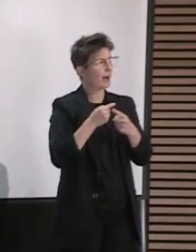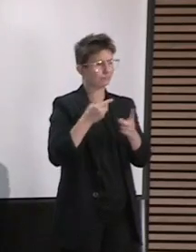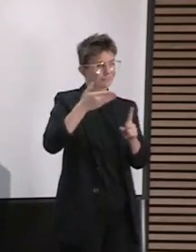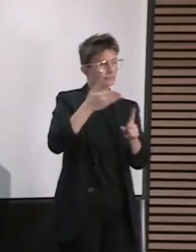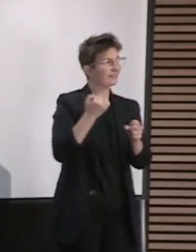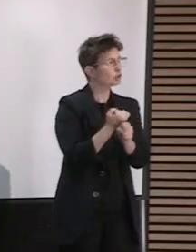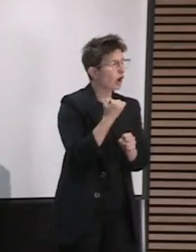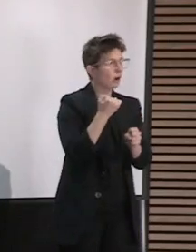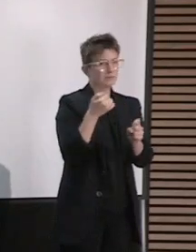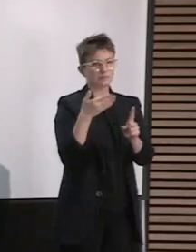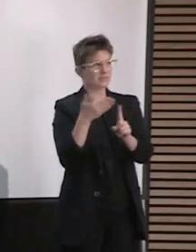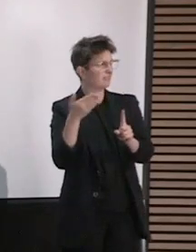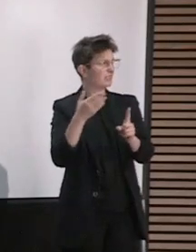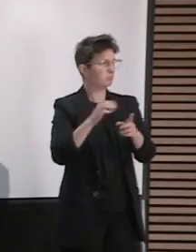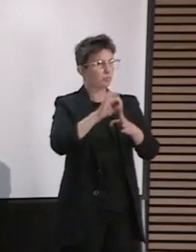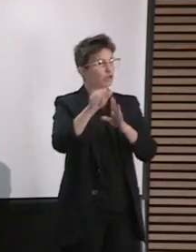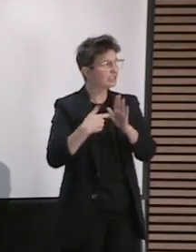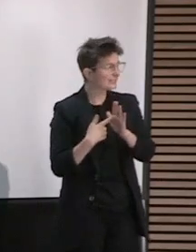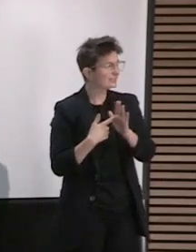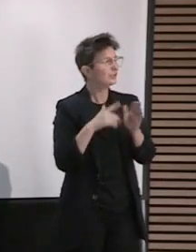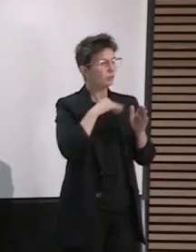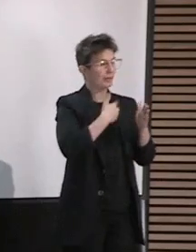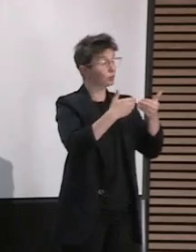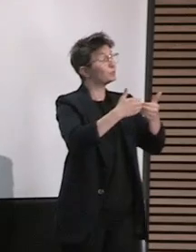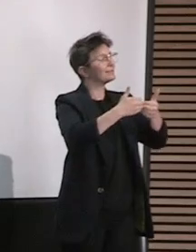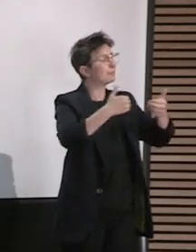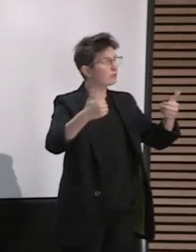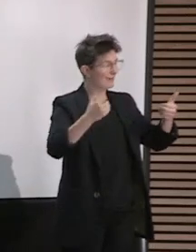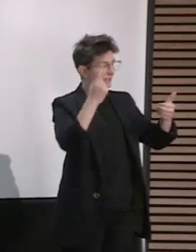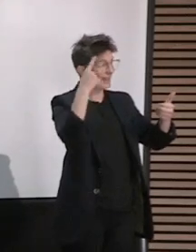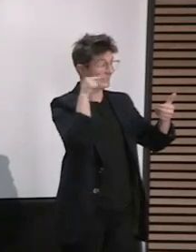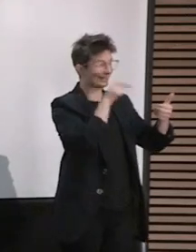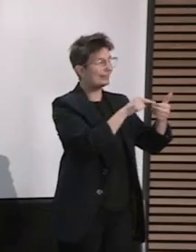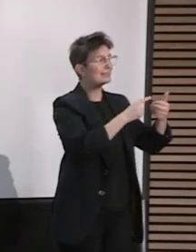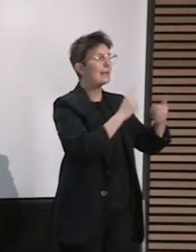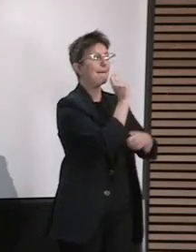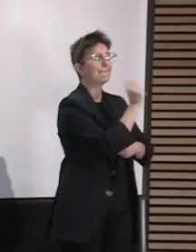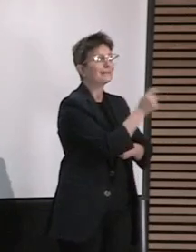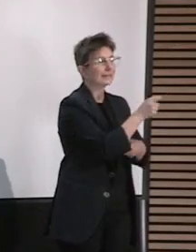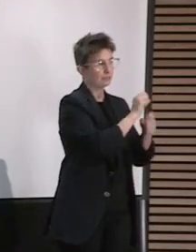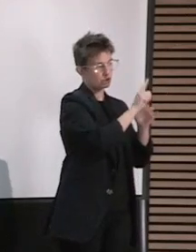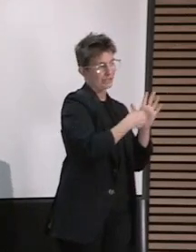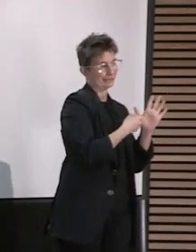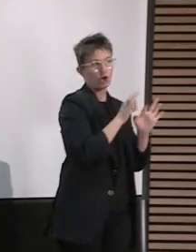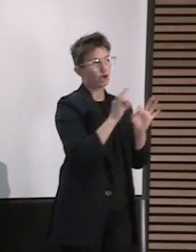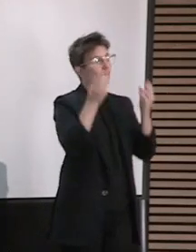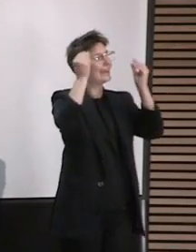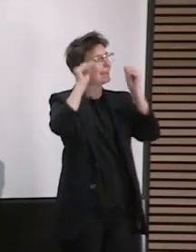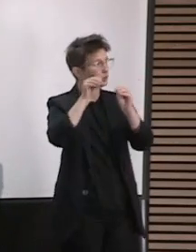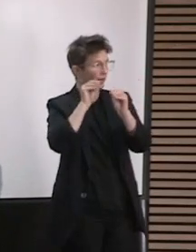kia whitikia te 800-keheke ki te 150. He kaupapa, he marama hoki kei te kaha te korero a te